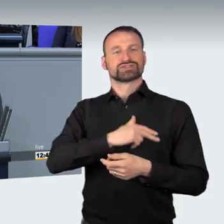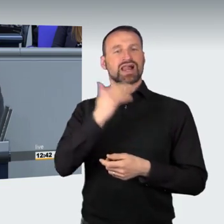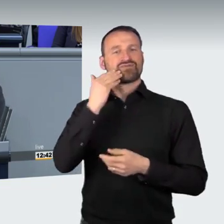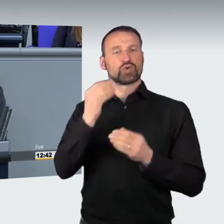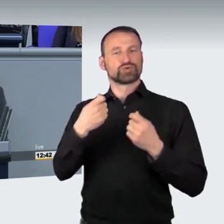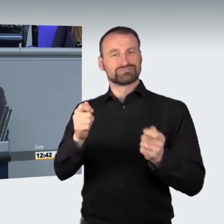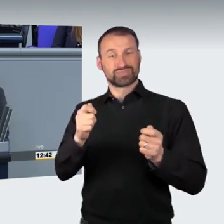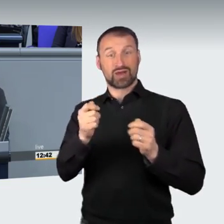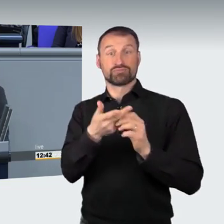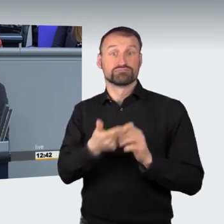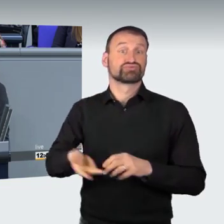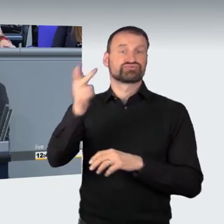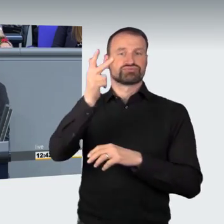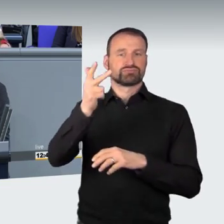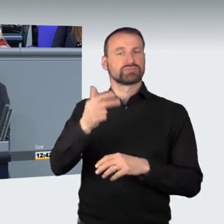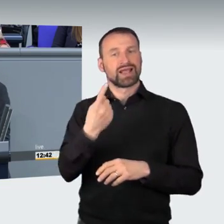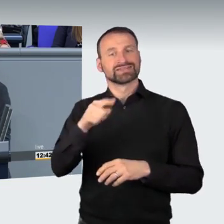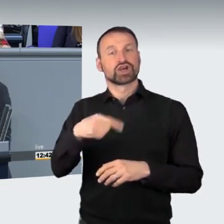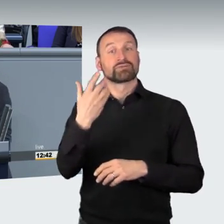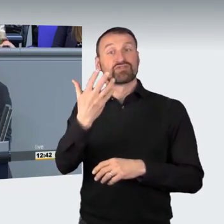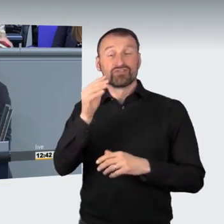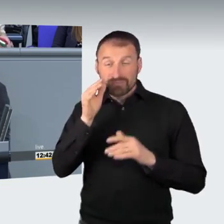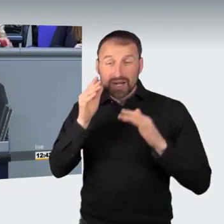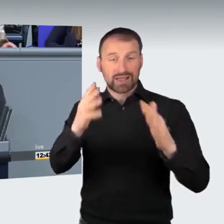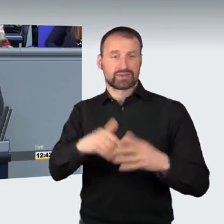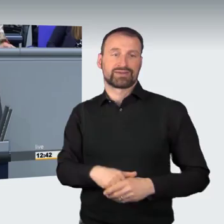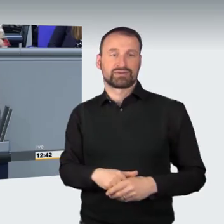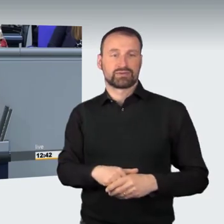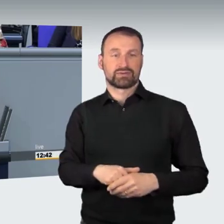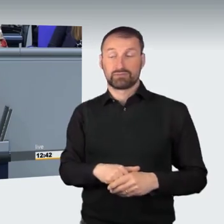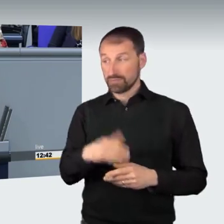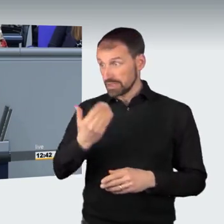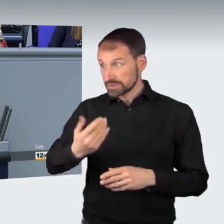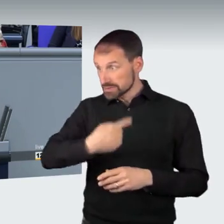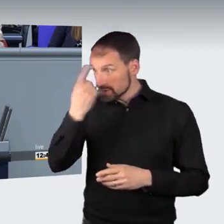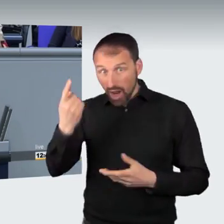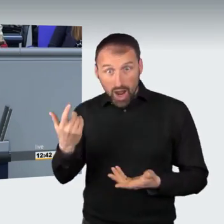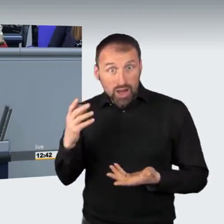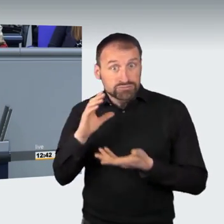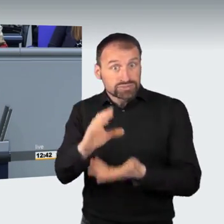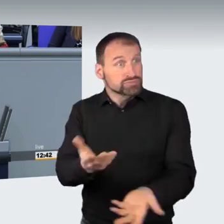Nun ist es leider eben nicht so, dass die Mittel, die wir für den sozialen Wohnungsbau zur Verfügung stellen,